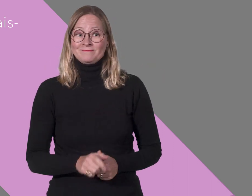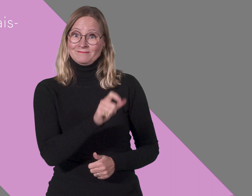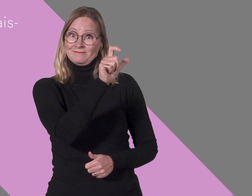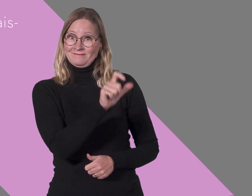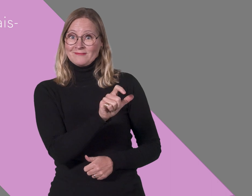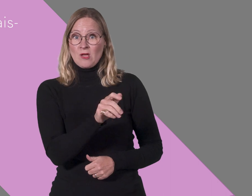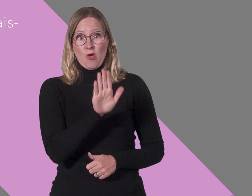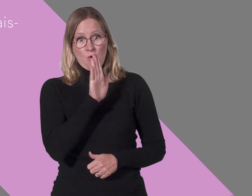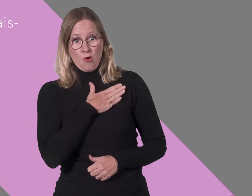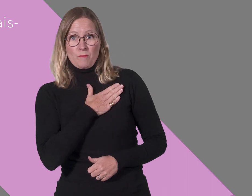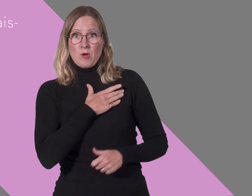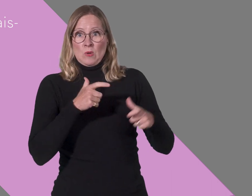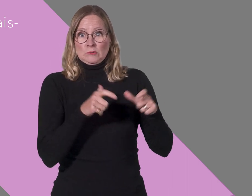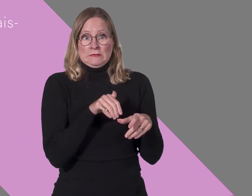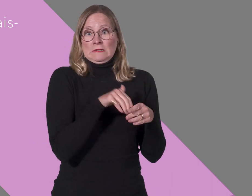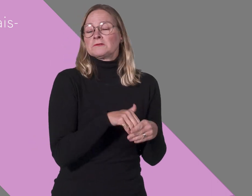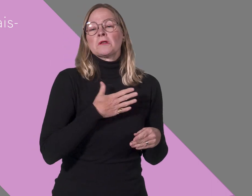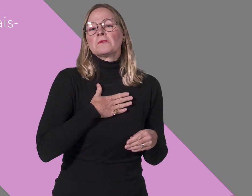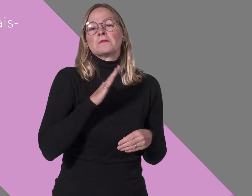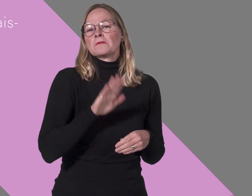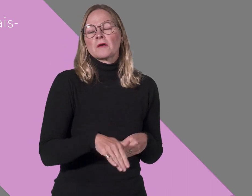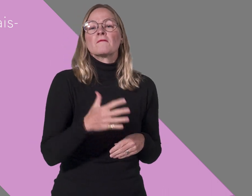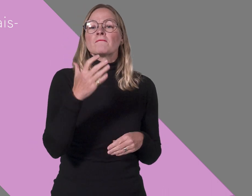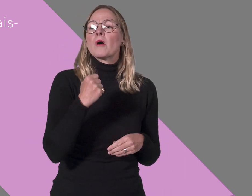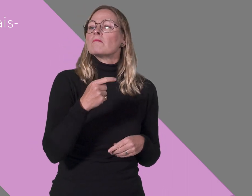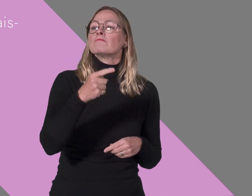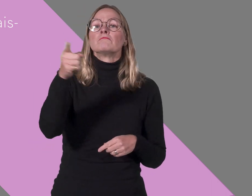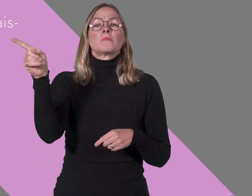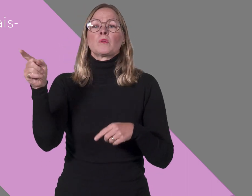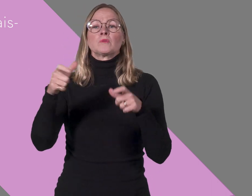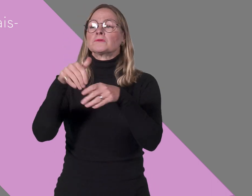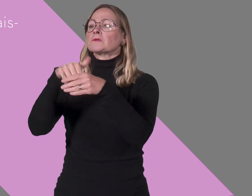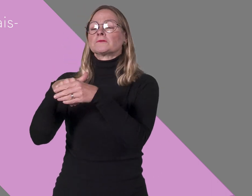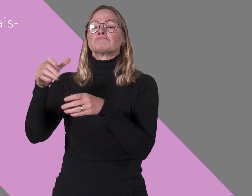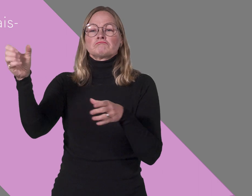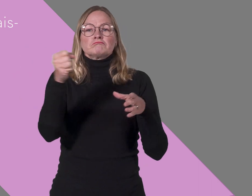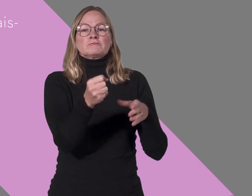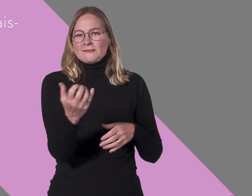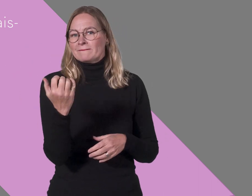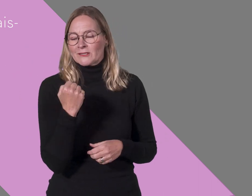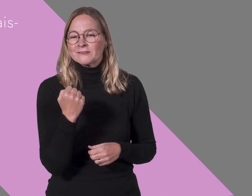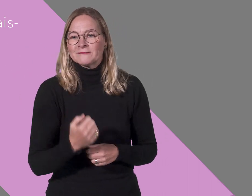Yhdistys voi ehdottaa myös muuta kuin oman yhdistyksensä jäsentä.